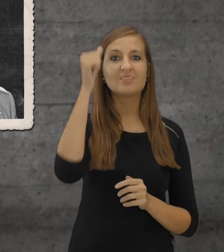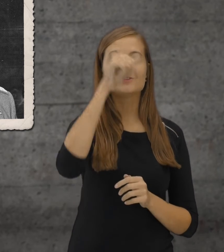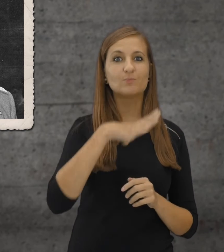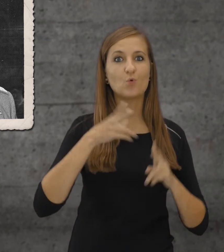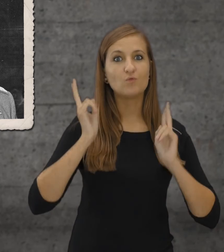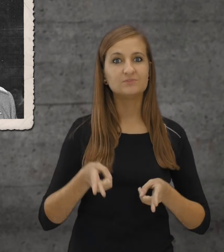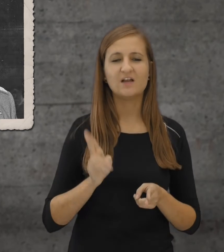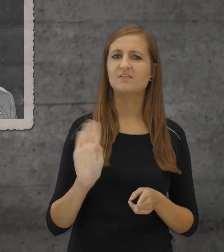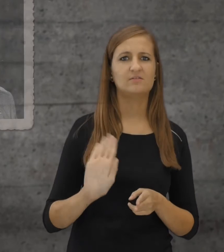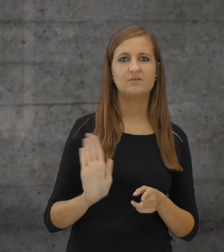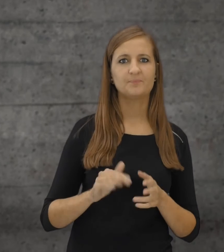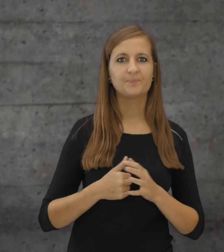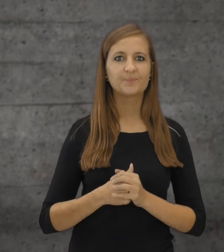Jednak nazwa ta nie była oficjalna.